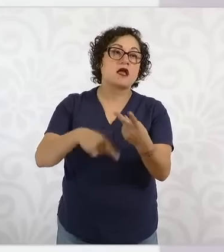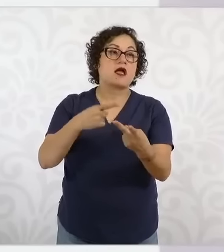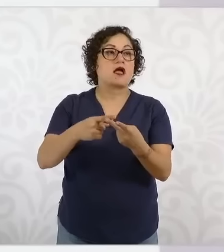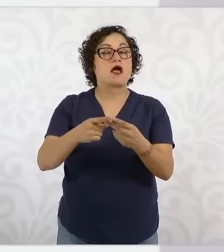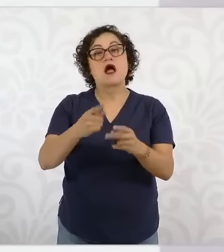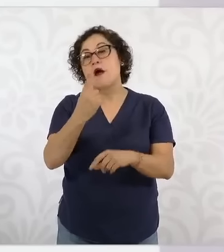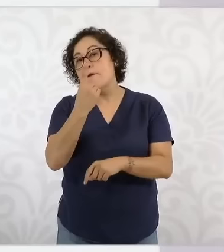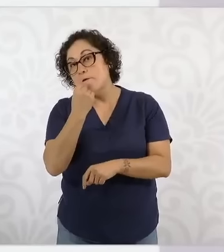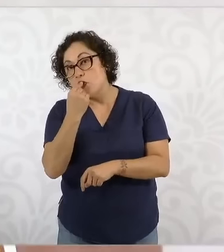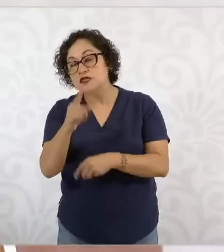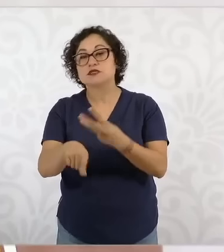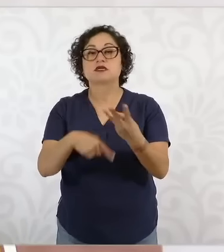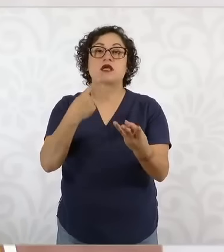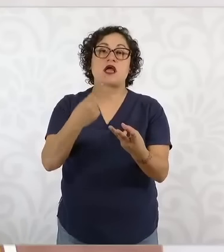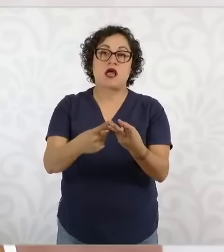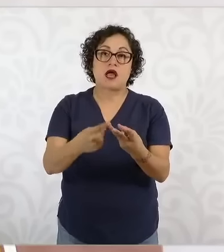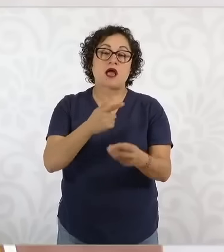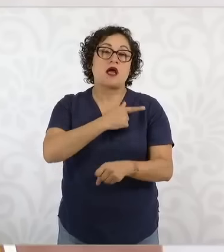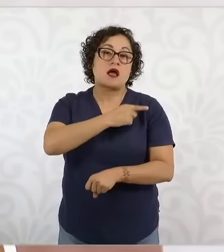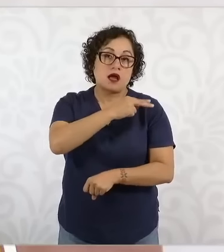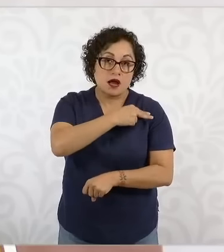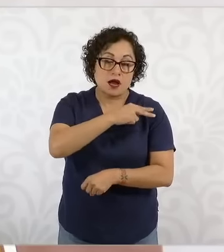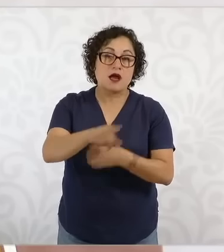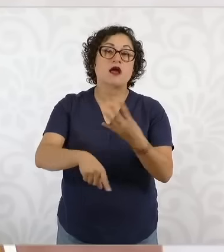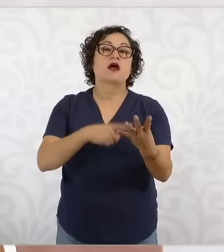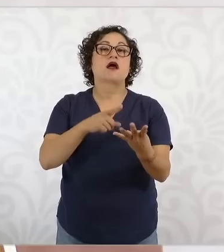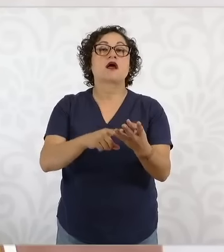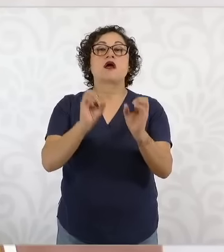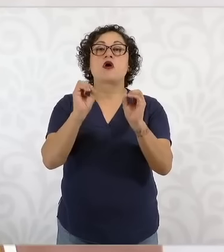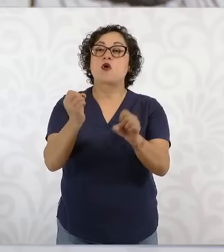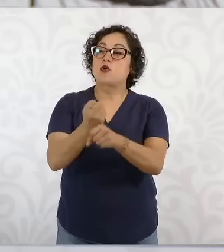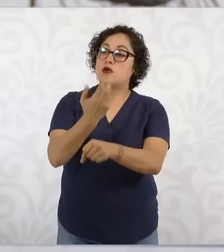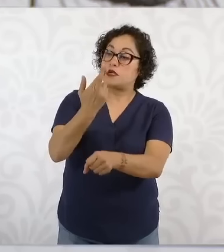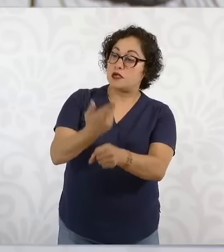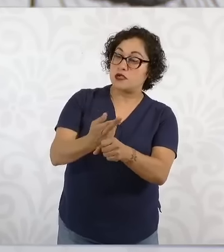o de Defensa y Marina, en el caso de seguridad pública y seguridad interior.